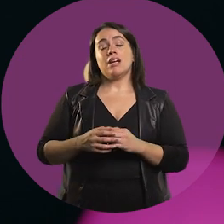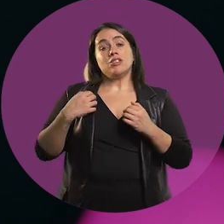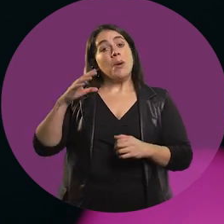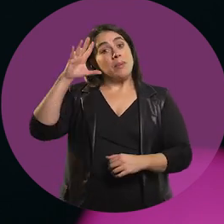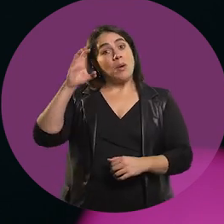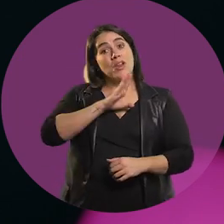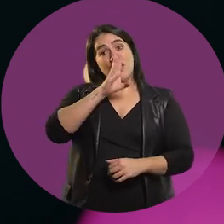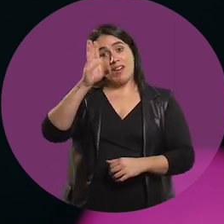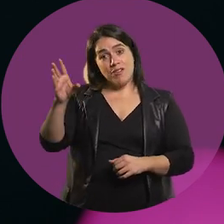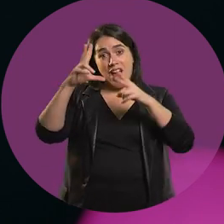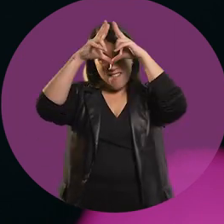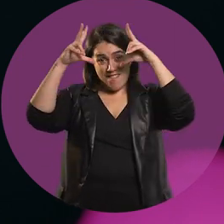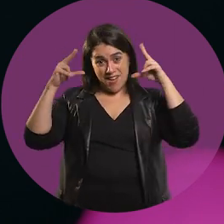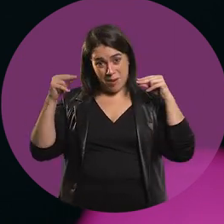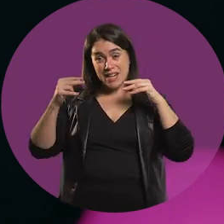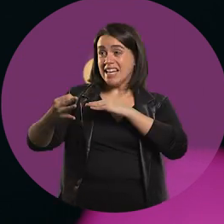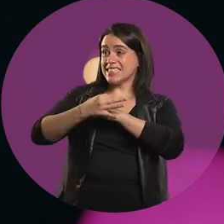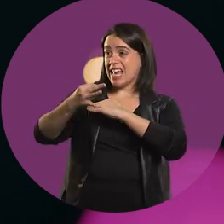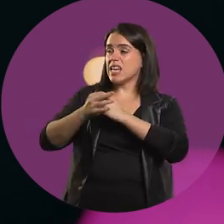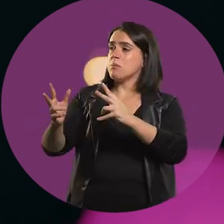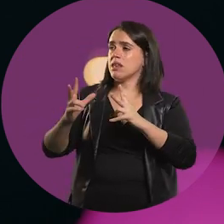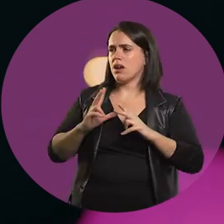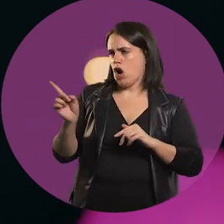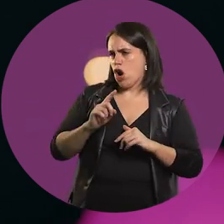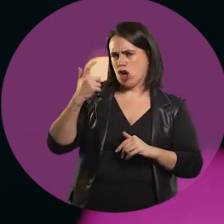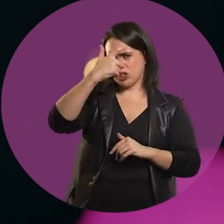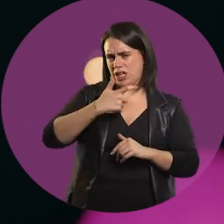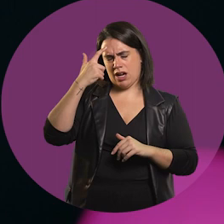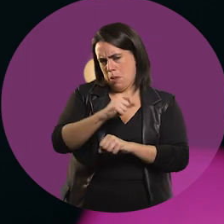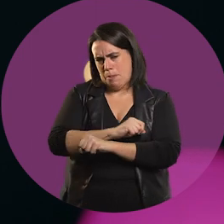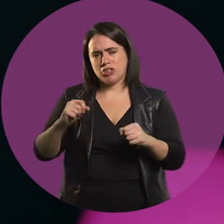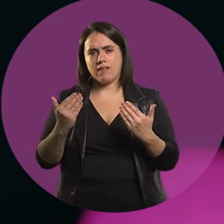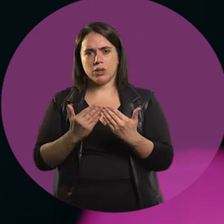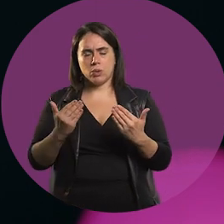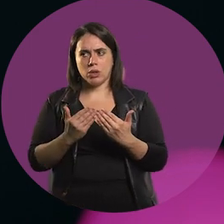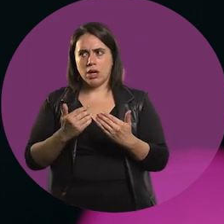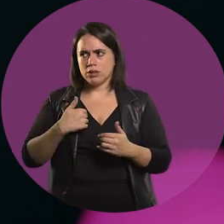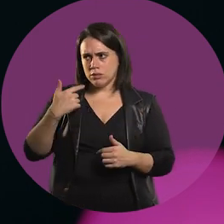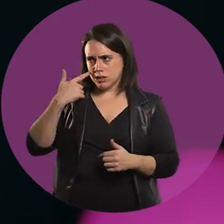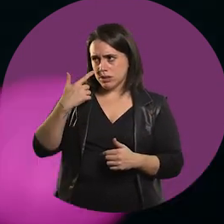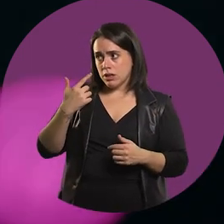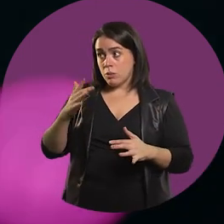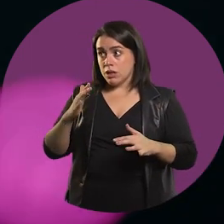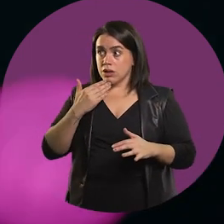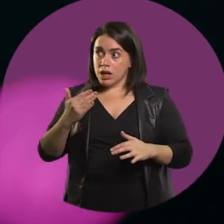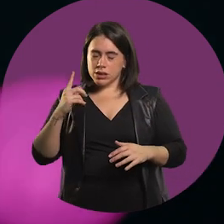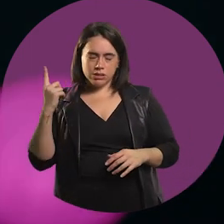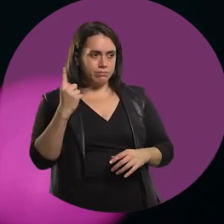recuerdo haber ido a consultar a una escuela de enfermería y que me dijeran: "No, a gente como vos no le enseñamos". Dale, buenísimo, gracias. Pero más allá de eso,